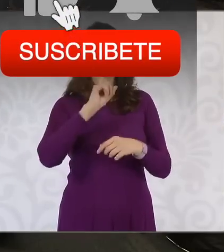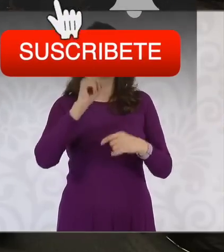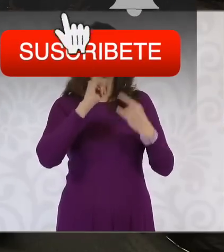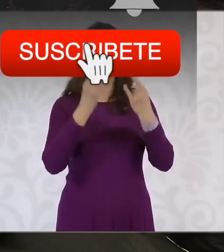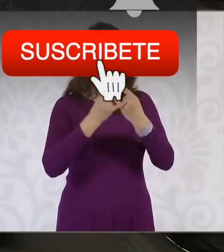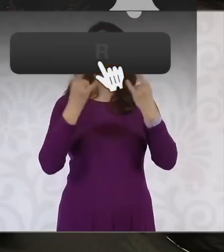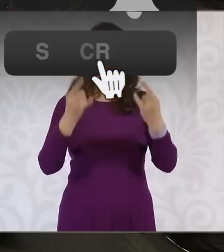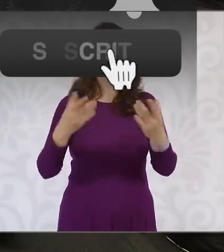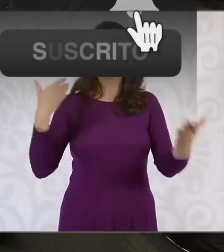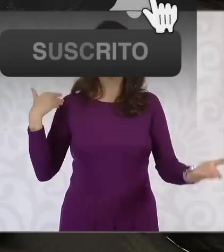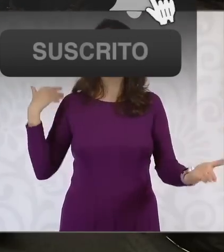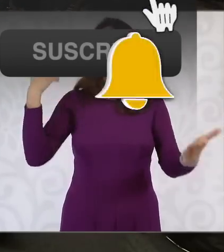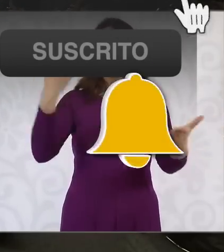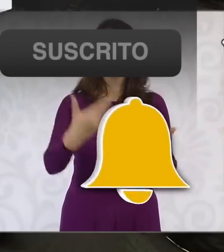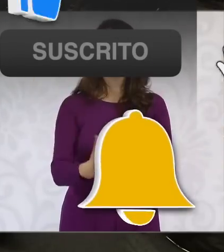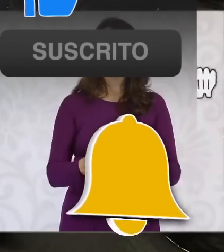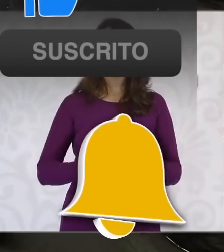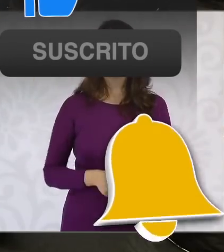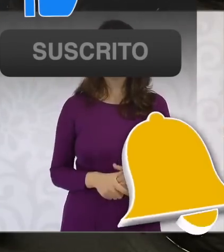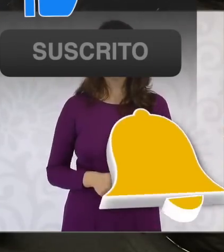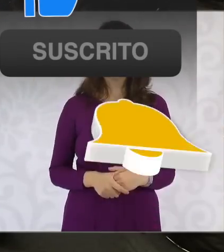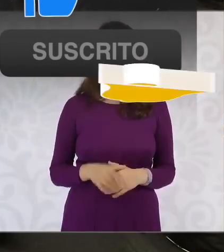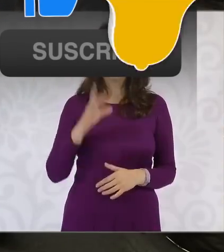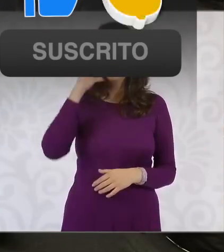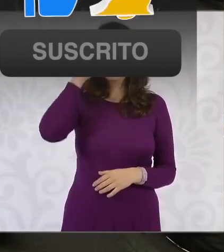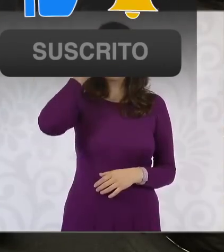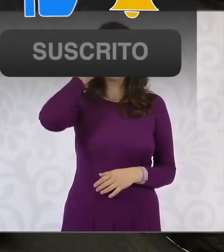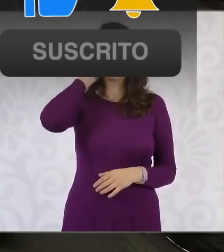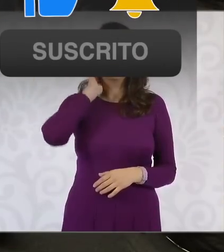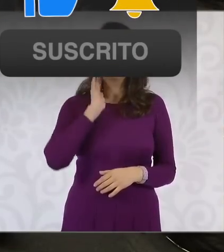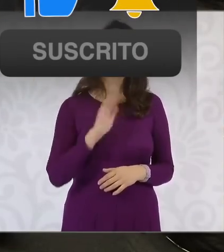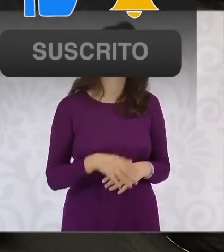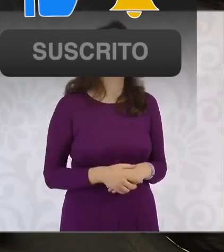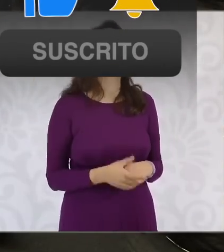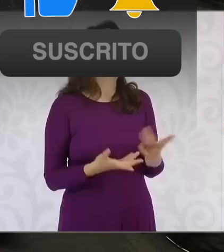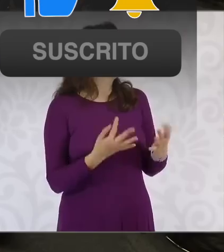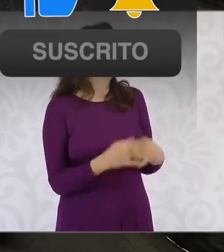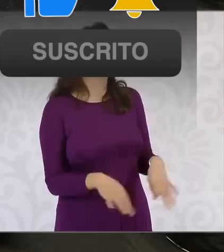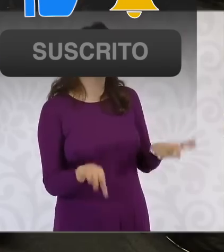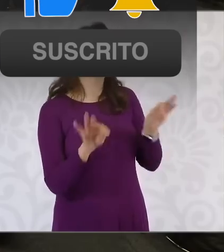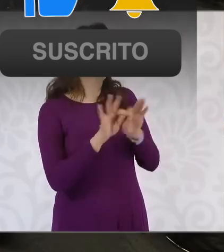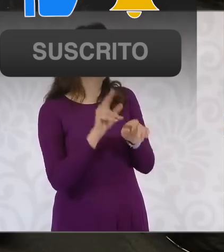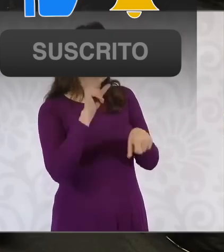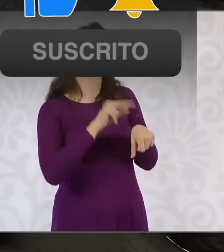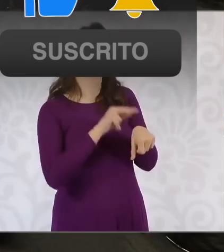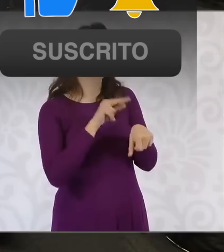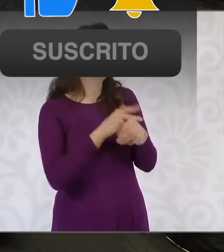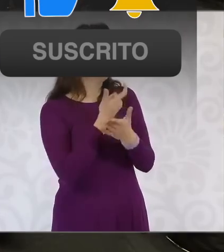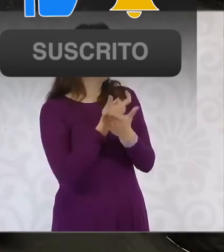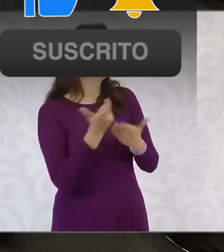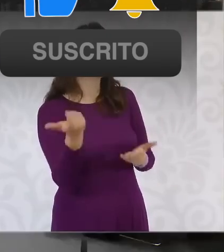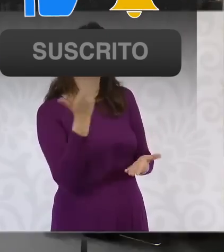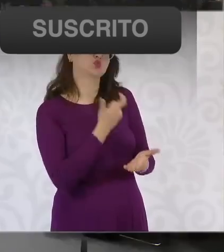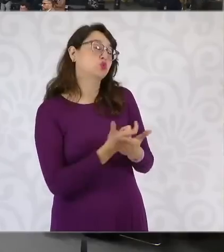Sí hay opción de subir el sueldo en es tan básico y tan importante que esas personas se hace en la